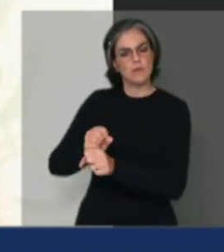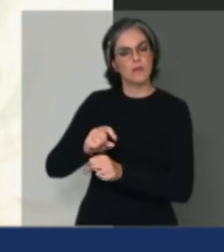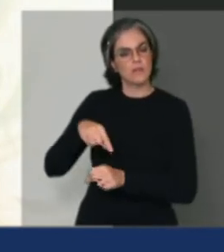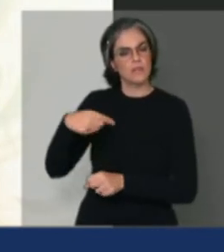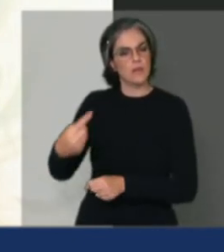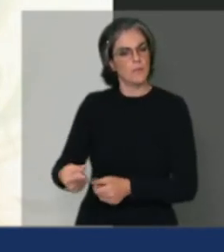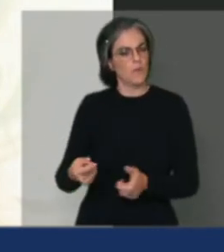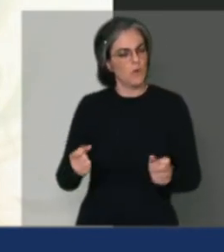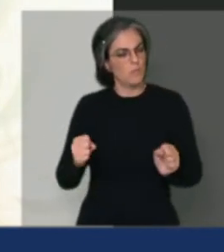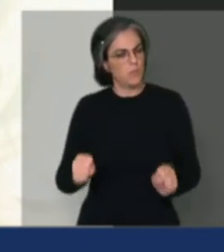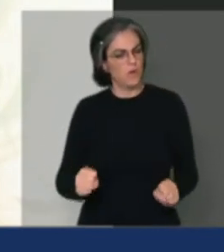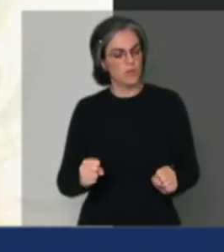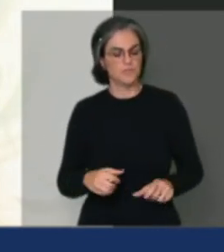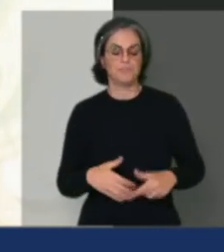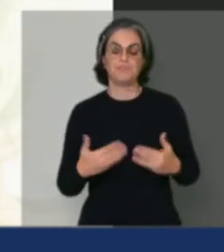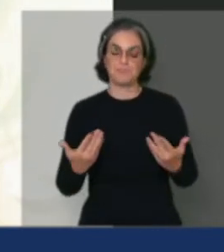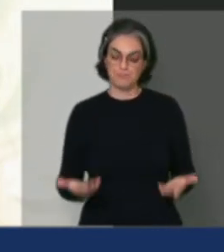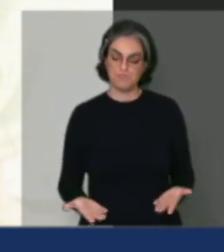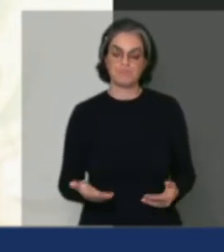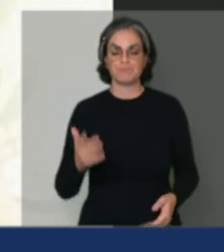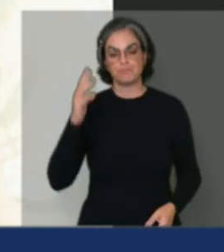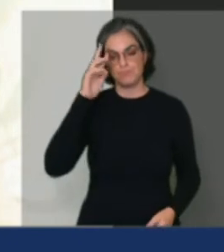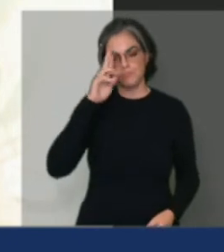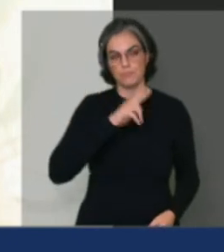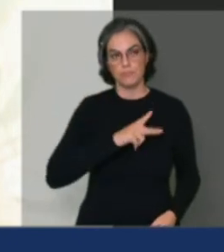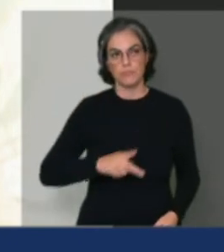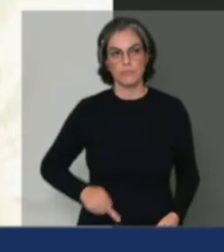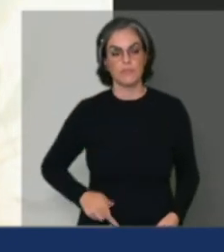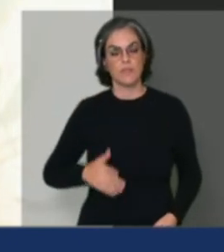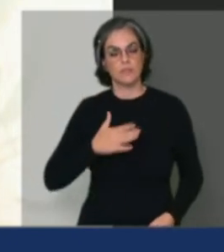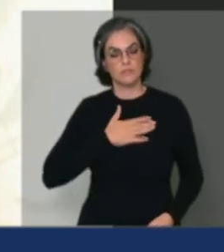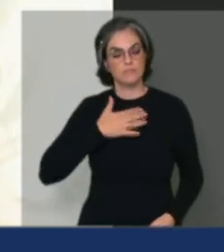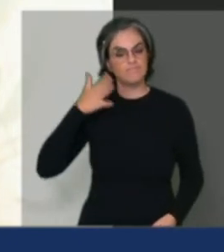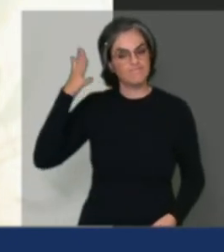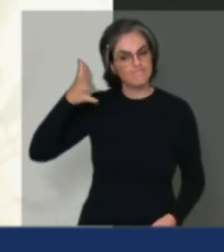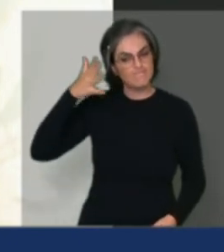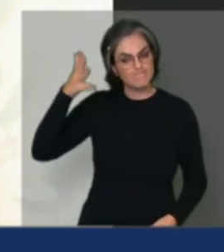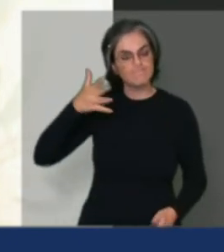IMPRESSO AO FINAL DA ESCOLHA DO PROCESSO, ENTÃO, SENHOR PRESIDENTE, GOSTARIA QUE VOSSAS PALAVRAS FICASSEM